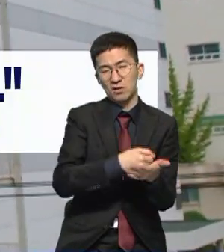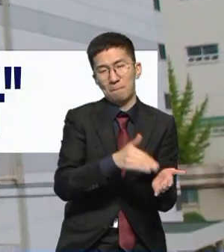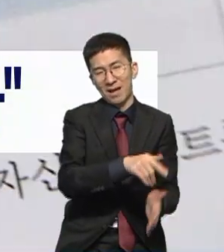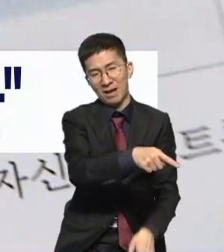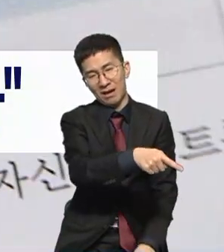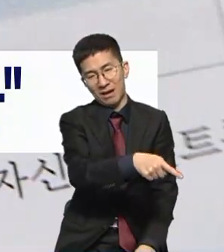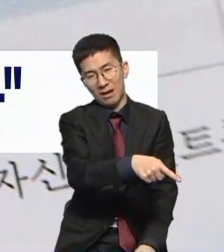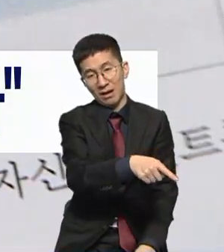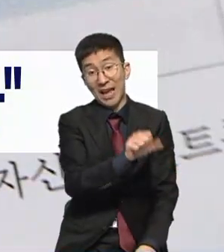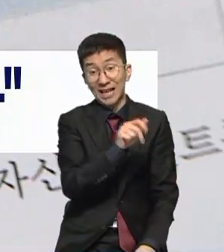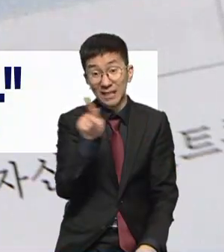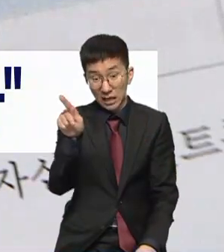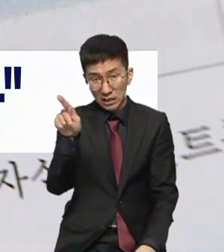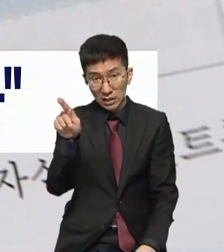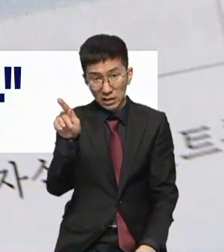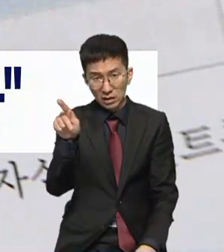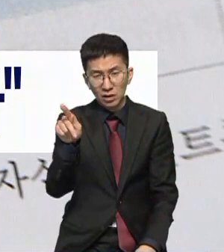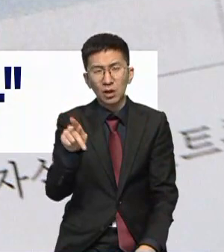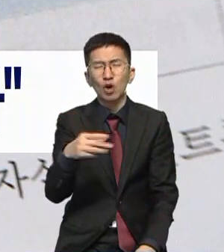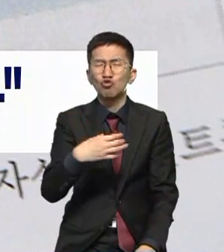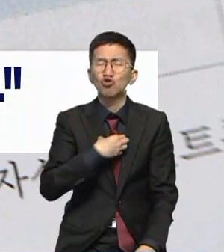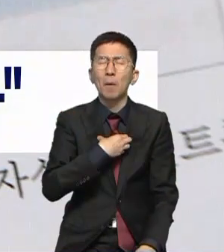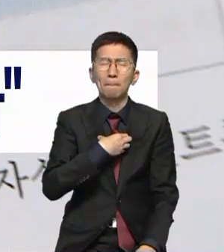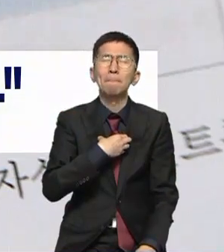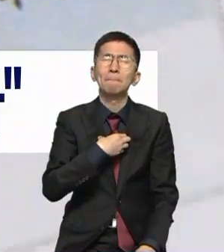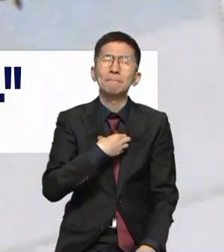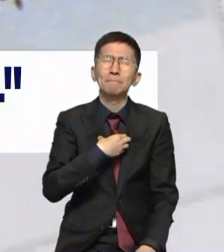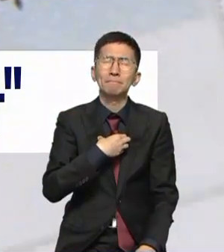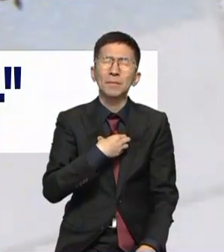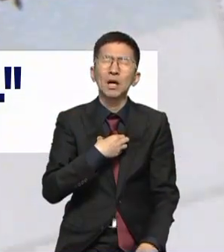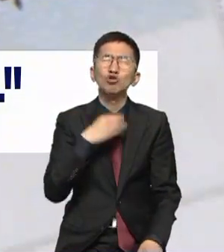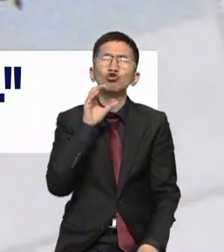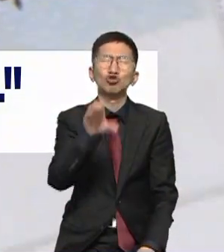SK는 위험성을 안고 한 투자라고 반박했지만 공정위는 과징금 16억 원을